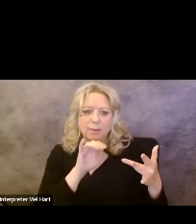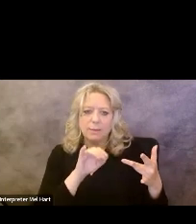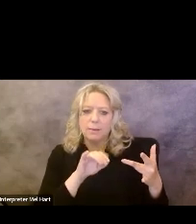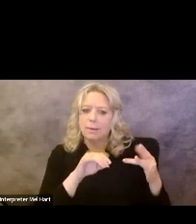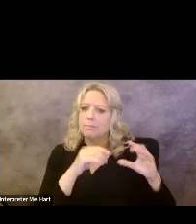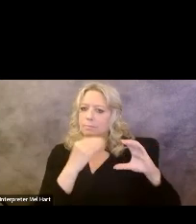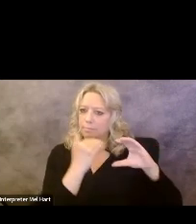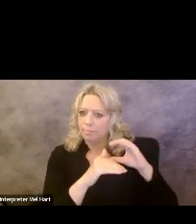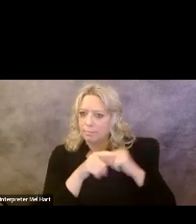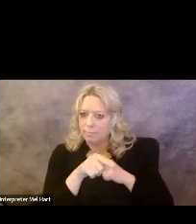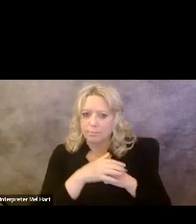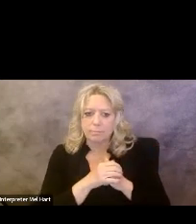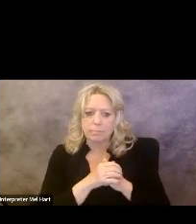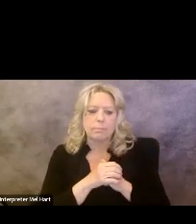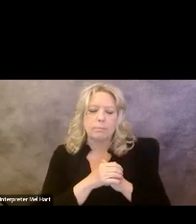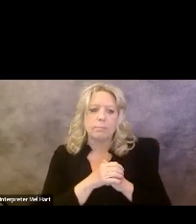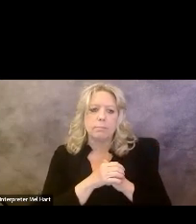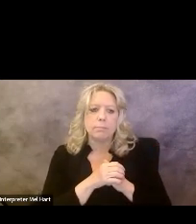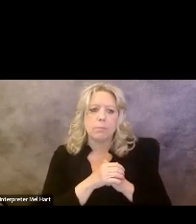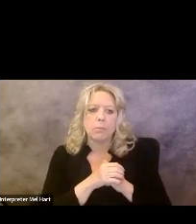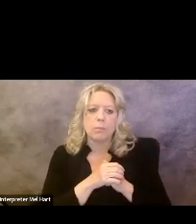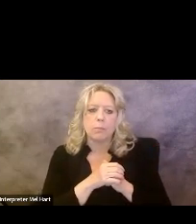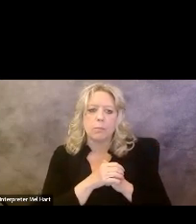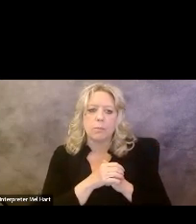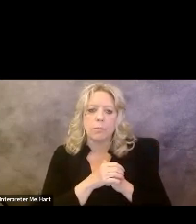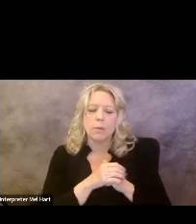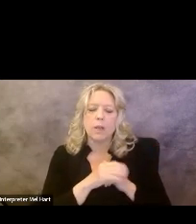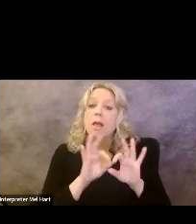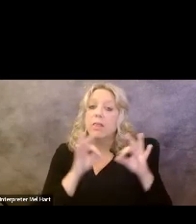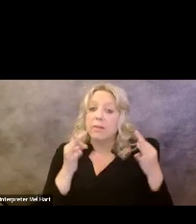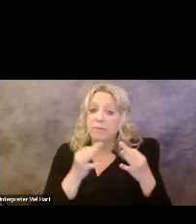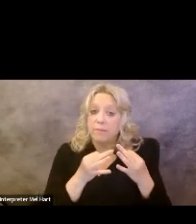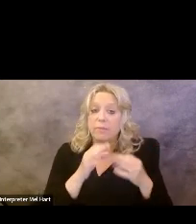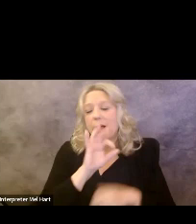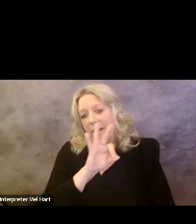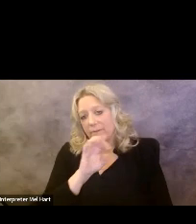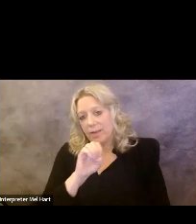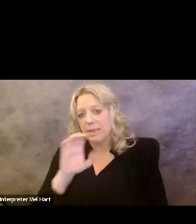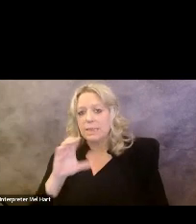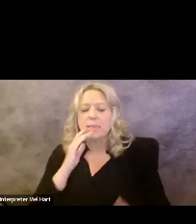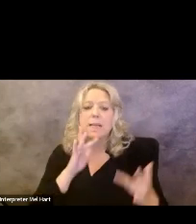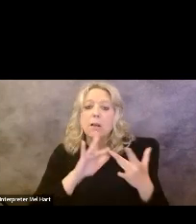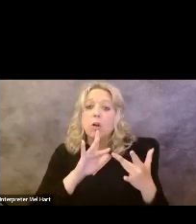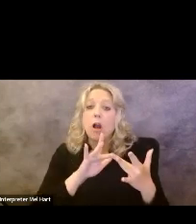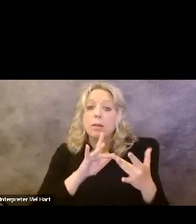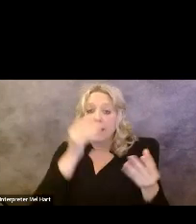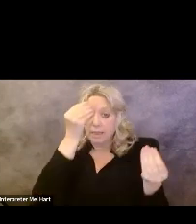queremos señalar que la información de contacto del centro de empoderamiento familiar está incluida en el